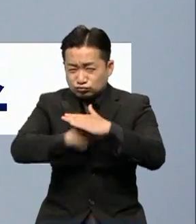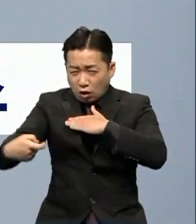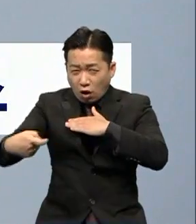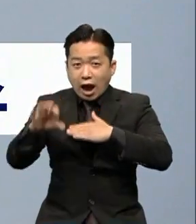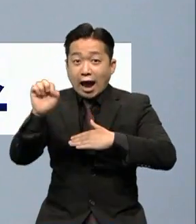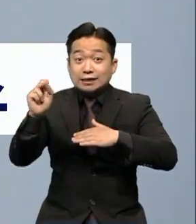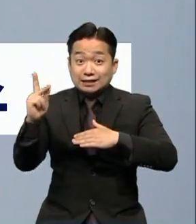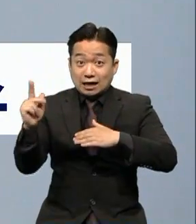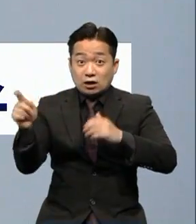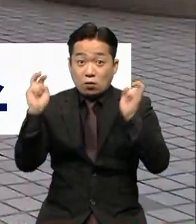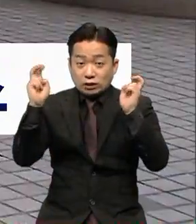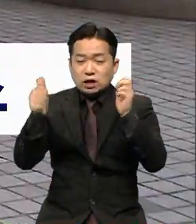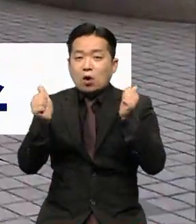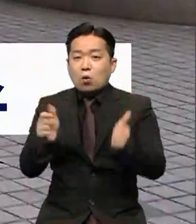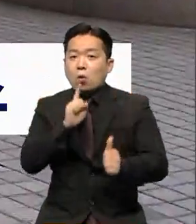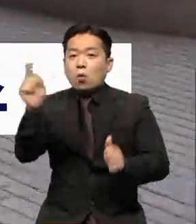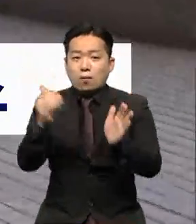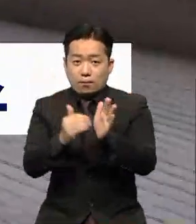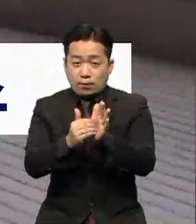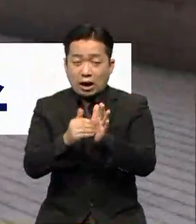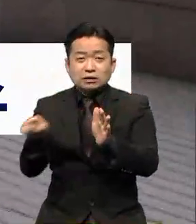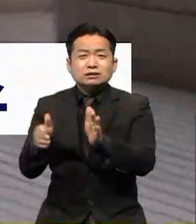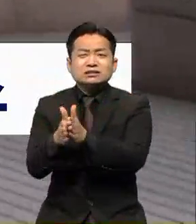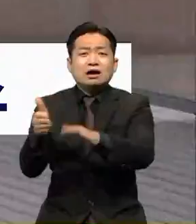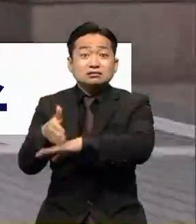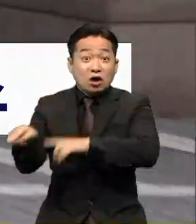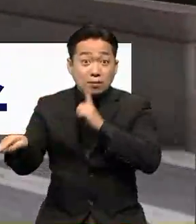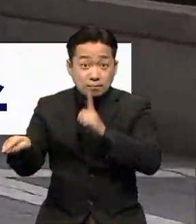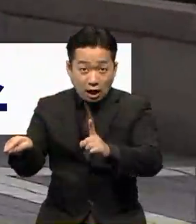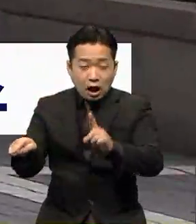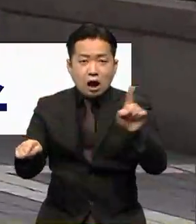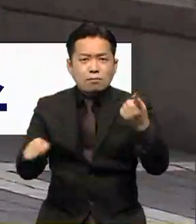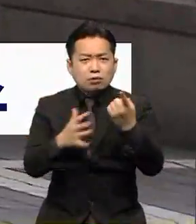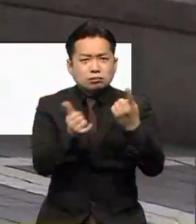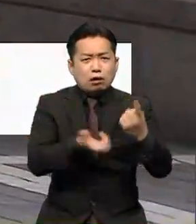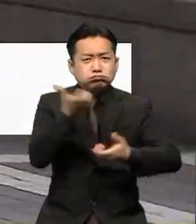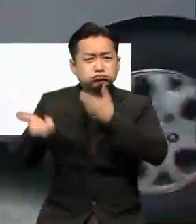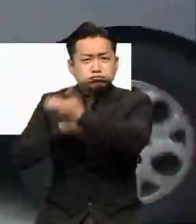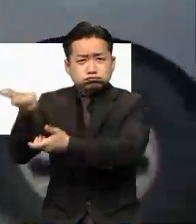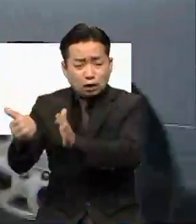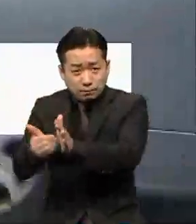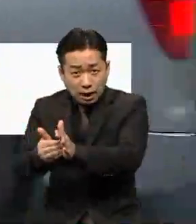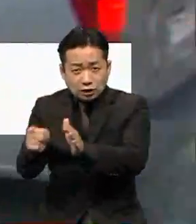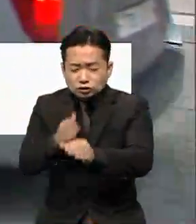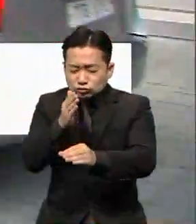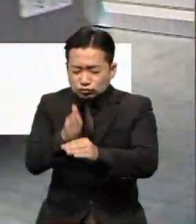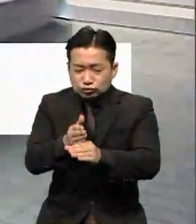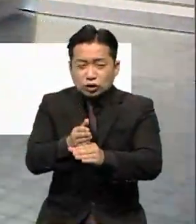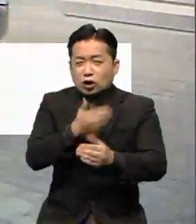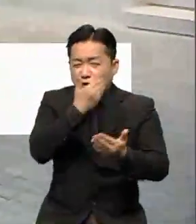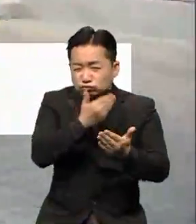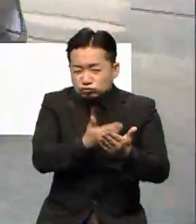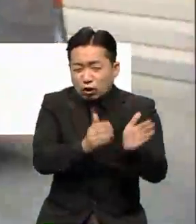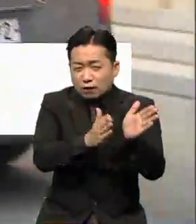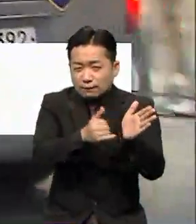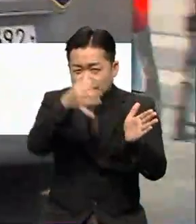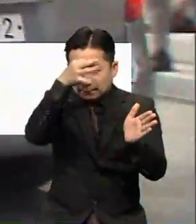에너지솔루션는 전기차 배터리 기술을 훔쳐갔다며 SK이노베이션을 고소했습니다. 후발 주자로 이직했는데 이 과정에서 핵심 기밀과 기술까지 몰래 빼내갔다는 겁니다.